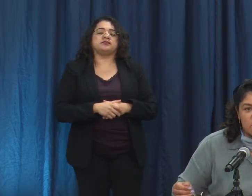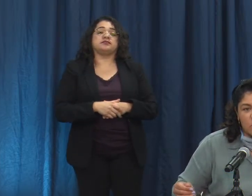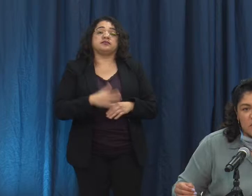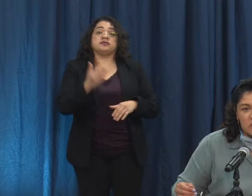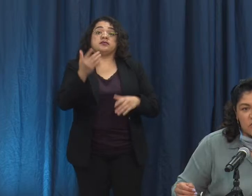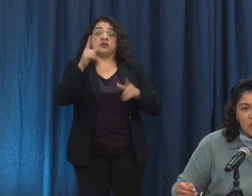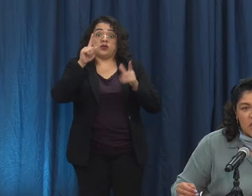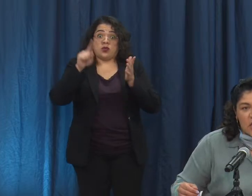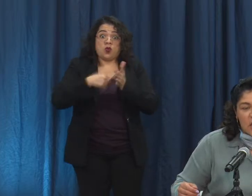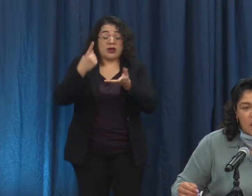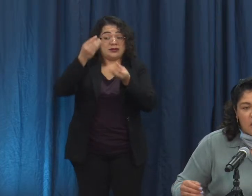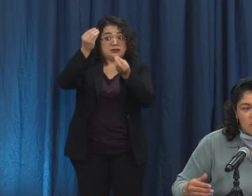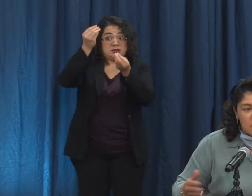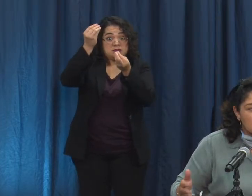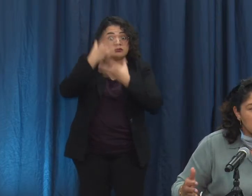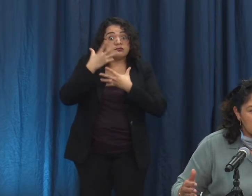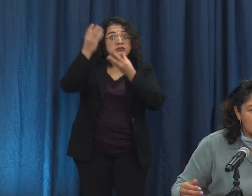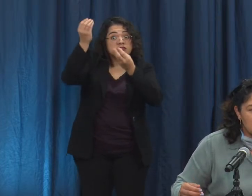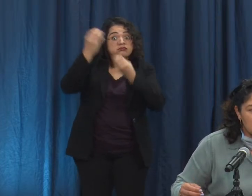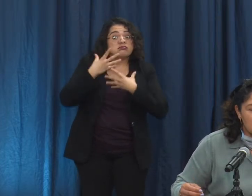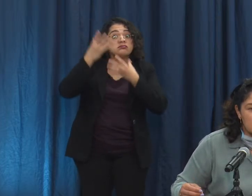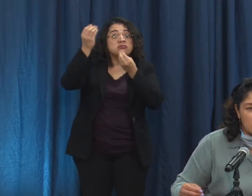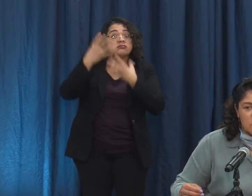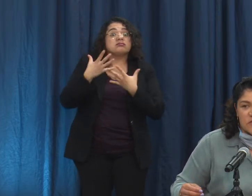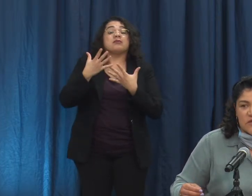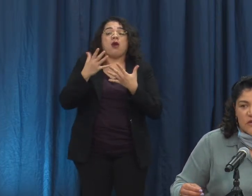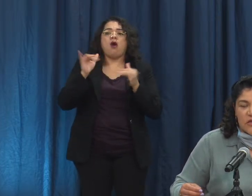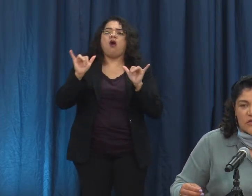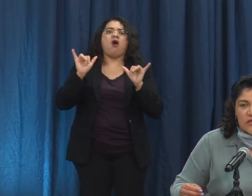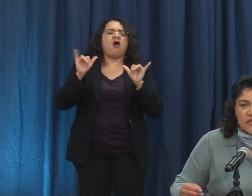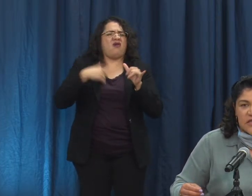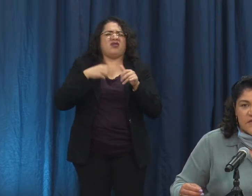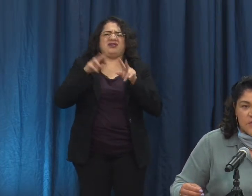información immediateiy nosotros sabemos Desiree